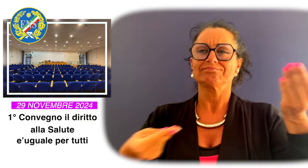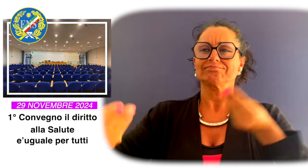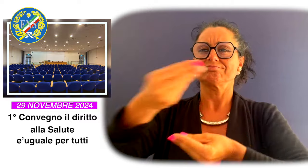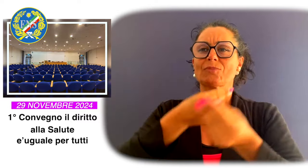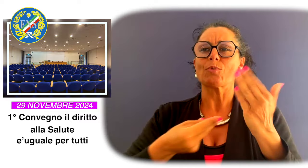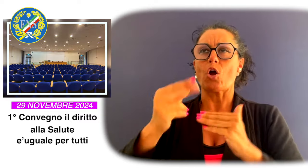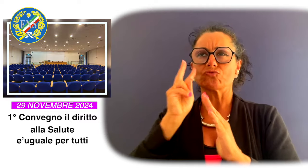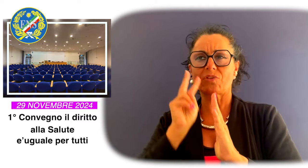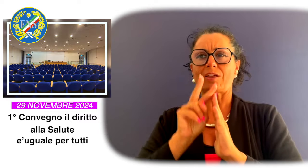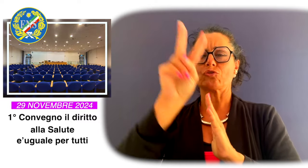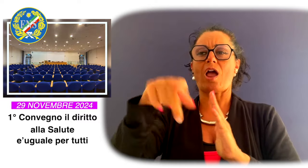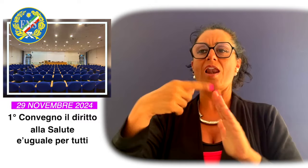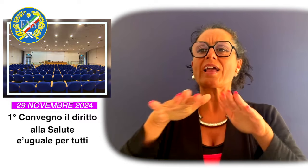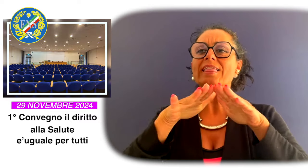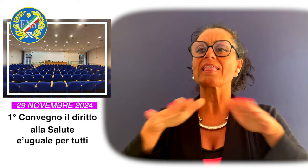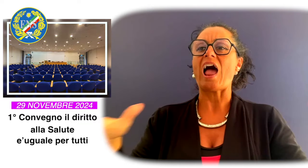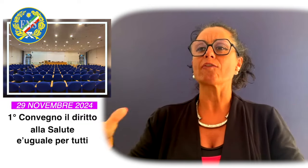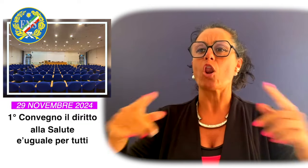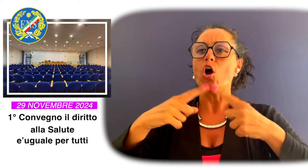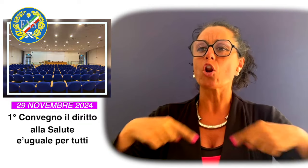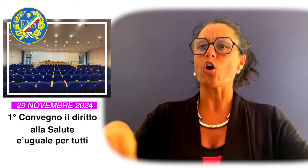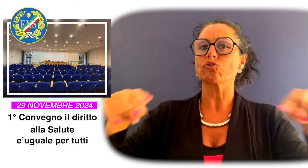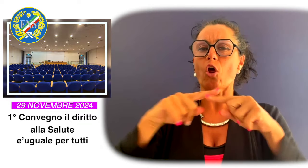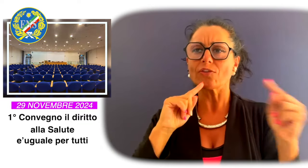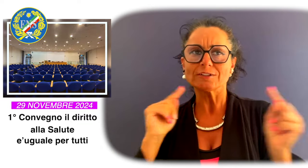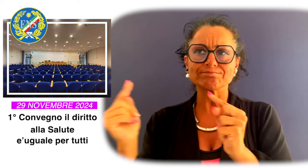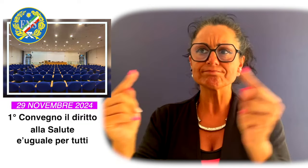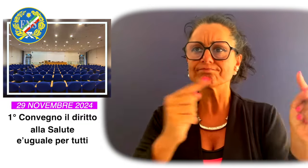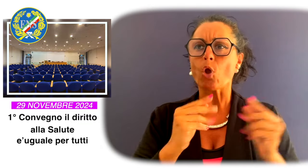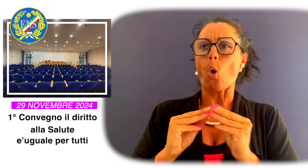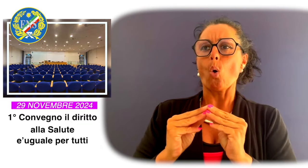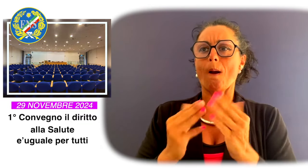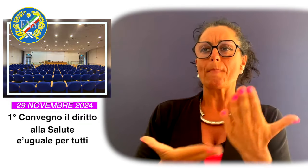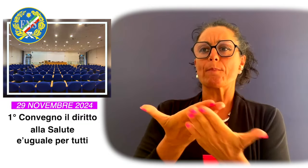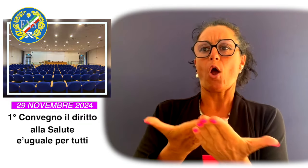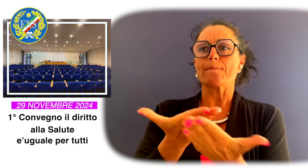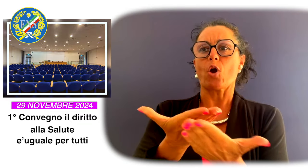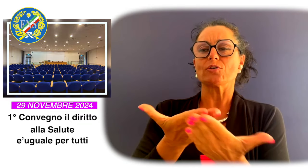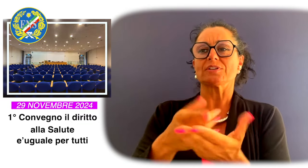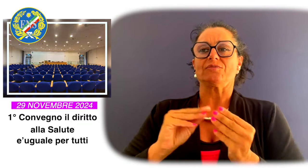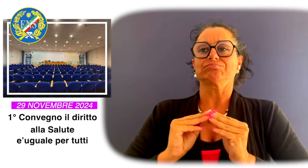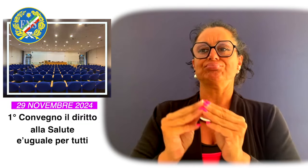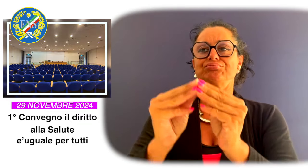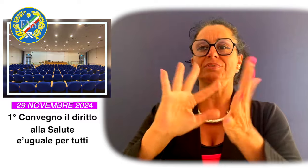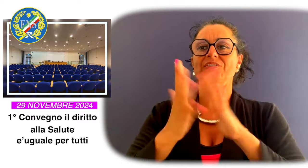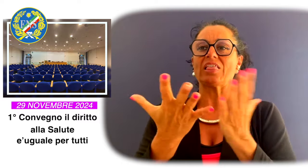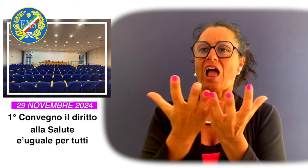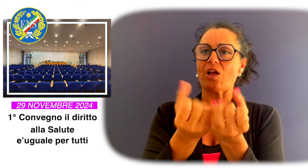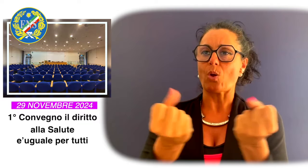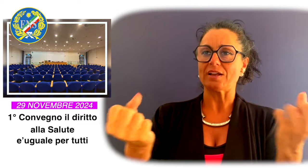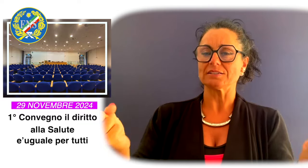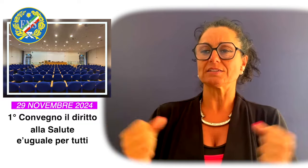Il progetto verrà poi presentato anche nell’ambito di una tavola rotonda con l’intento di dare attuazione alle istanze proposte.